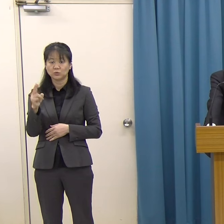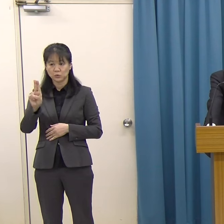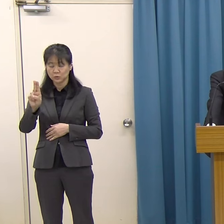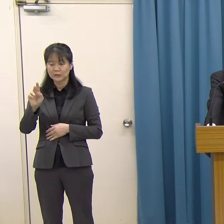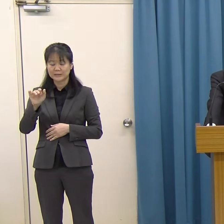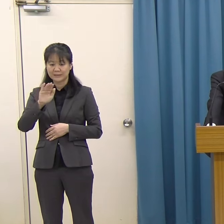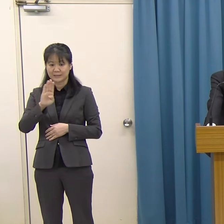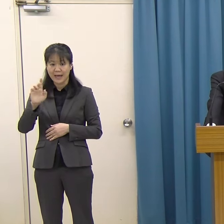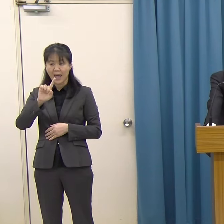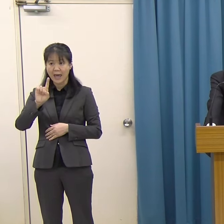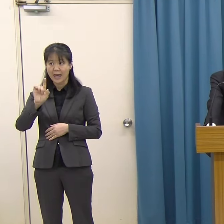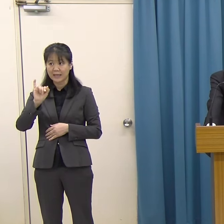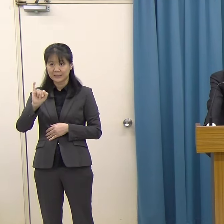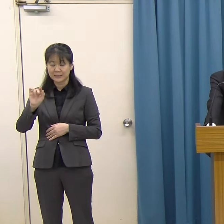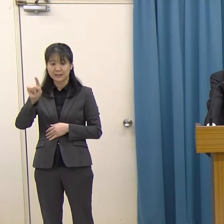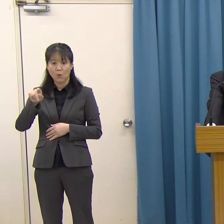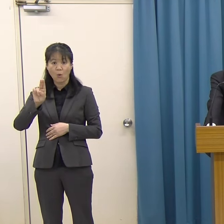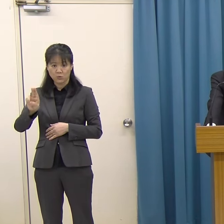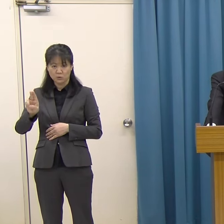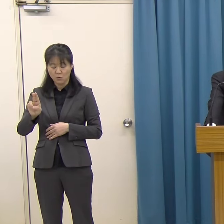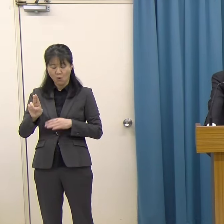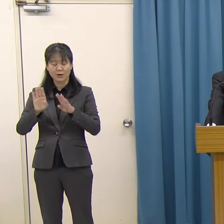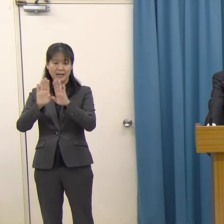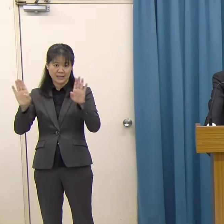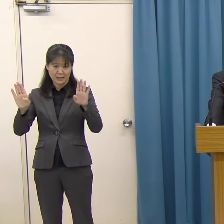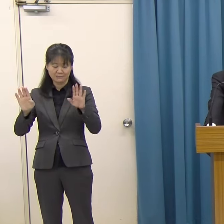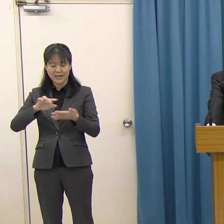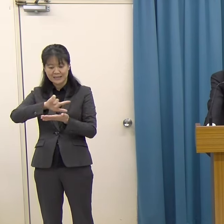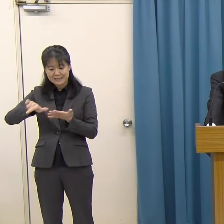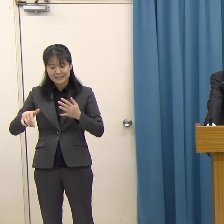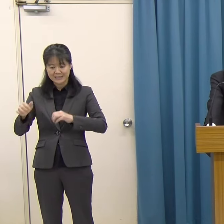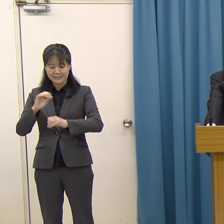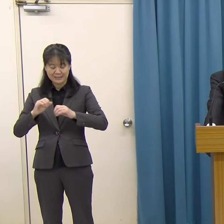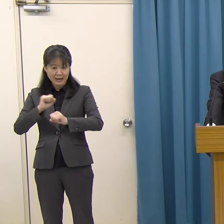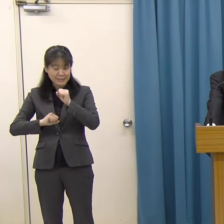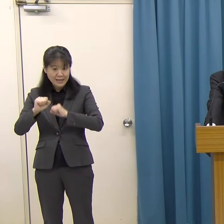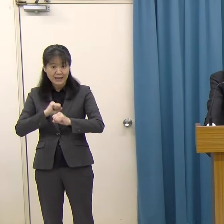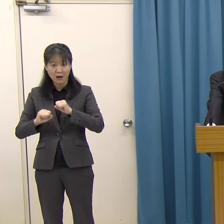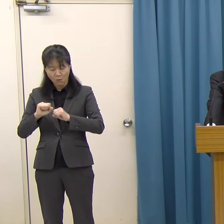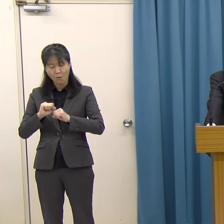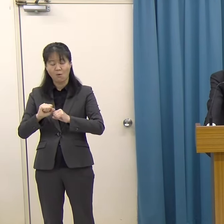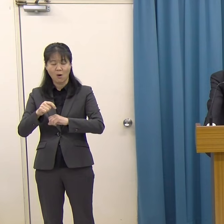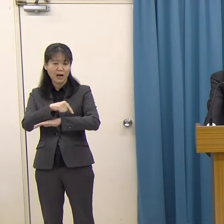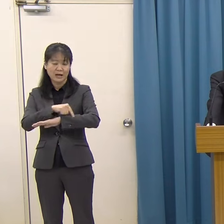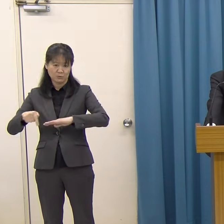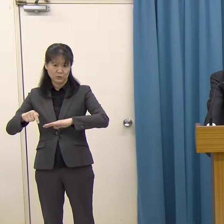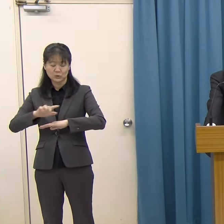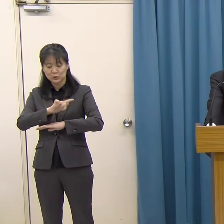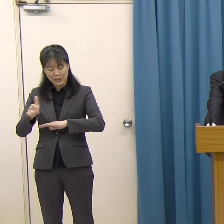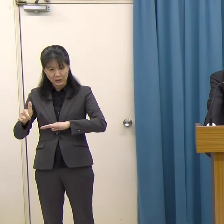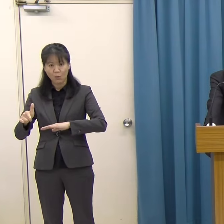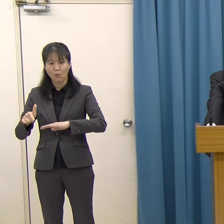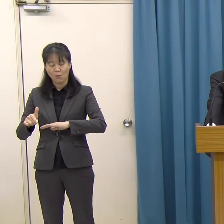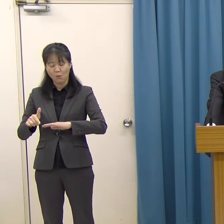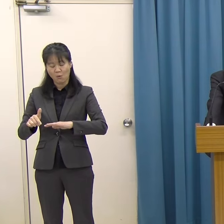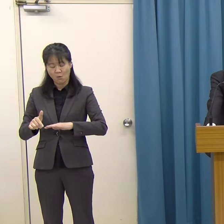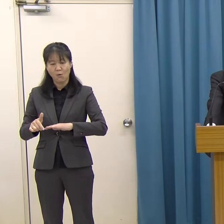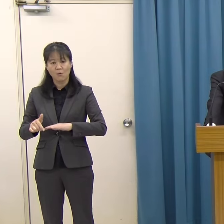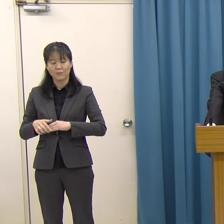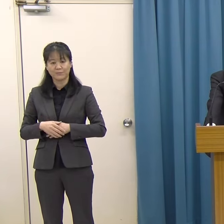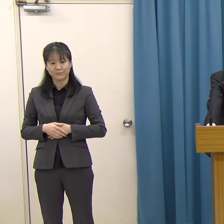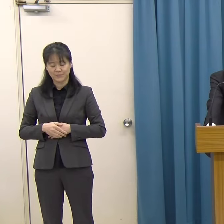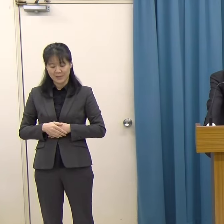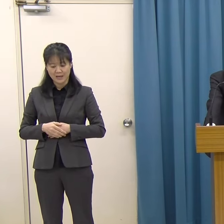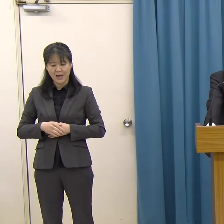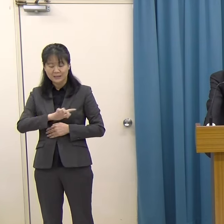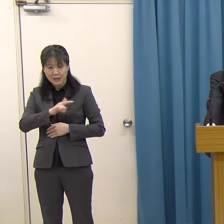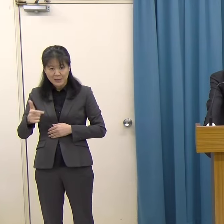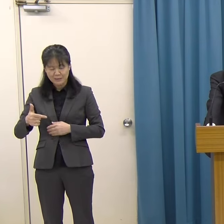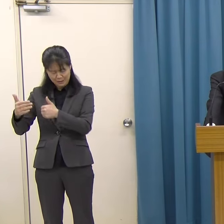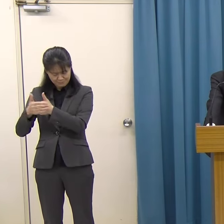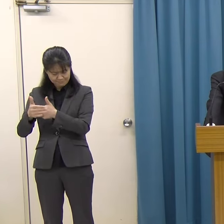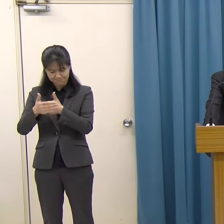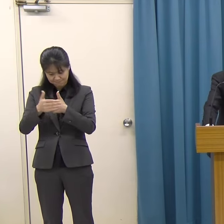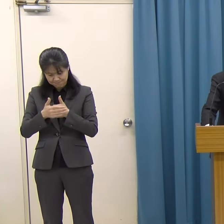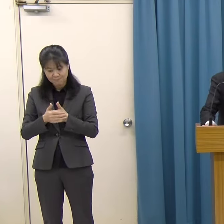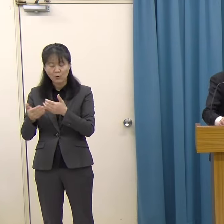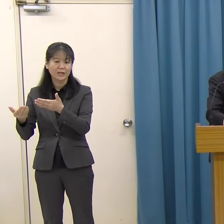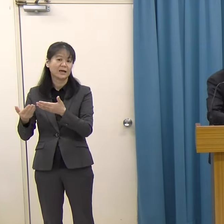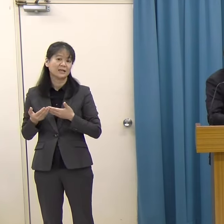アートを通じた地域活性化を図るなど、様々な活動を通じて、本県の芸術文化の振興にご貢献いただいています。